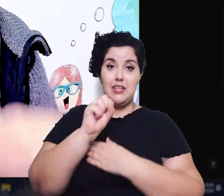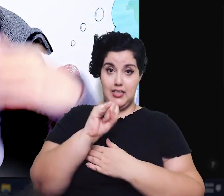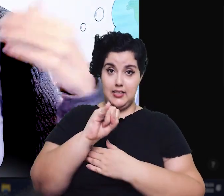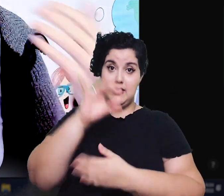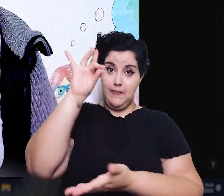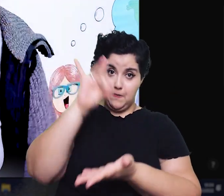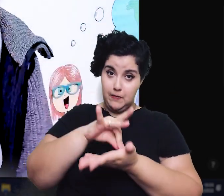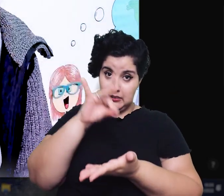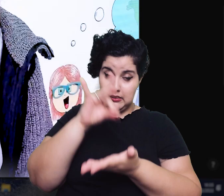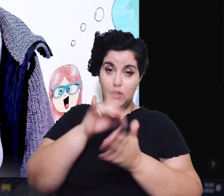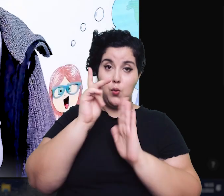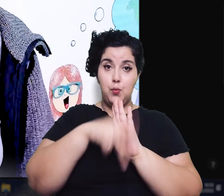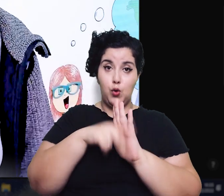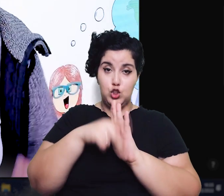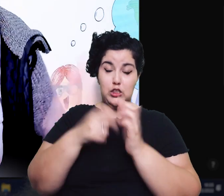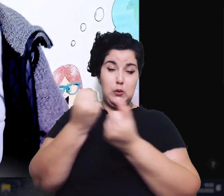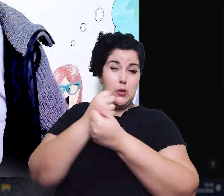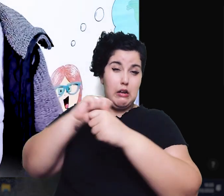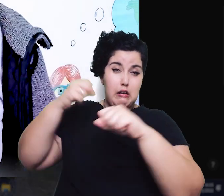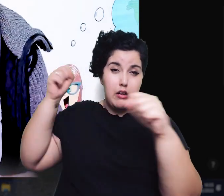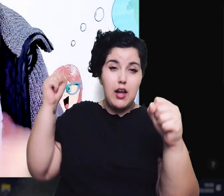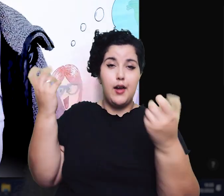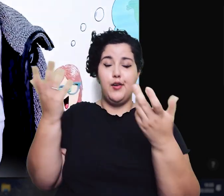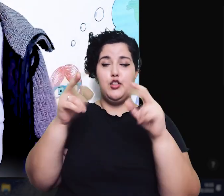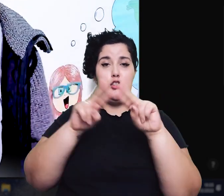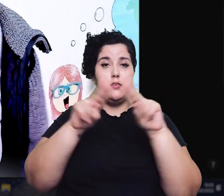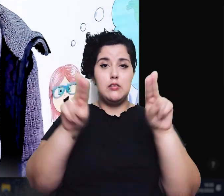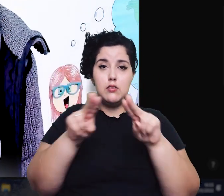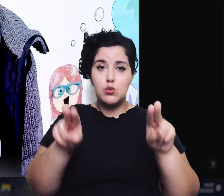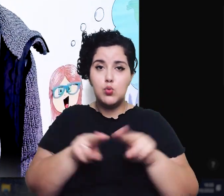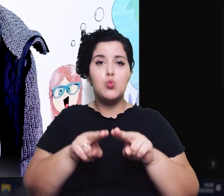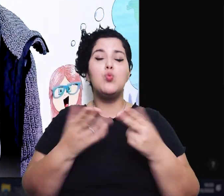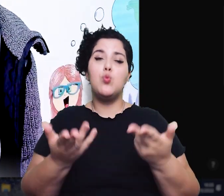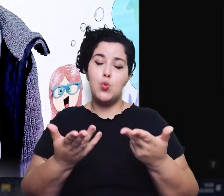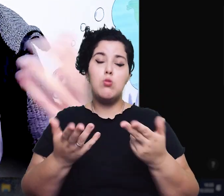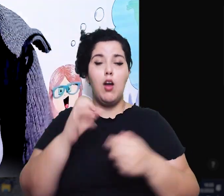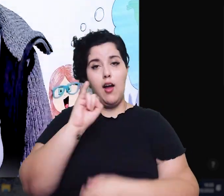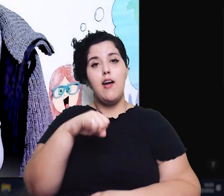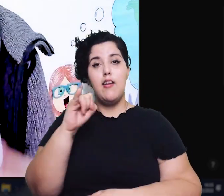se fosse um projeto realmente maior, por exemplo, pra uma marca tipo, sei lá, Natura, que foi super citada, aí, claro que